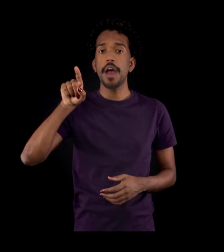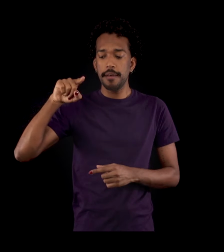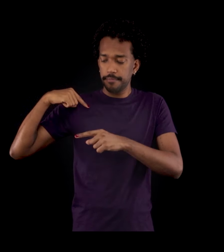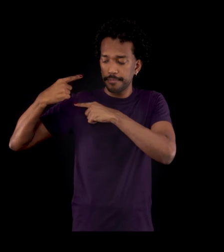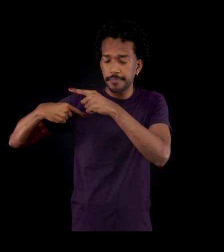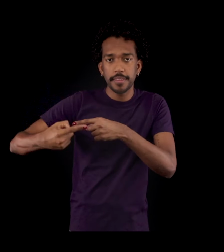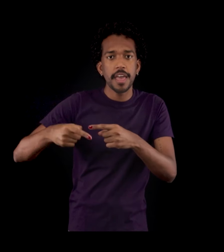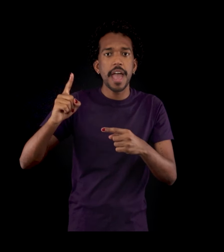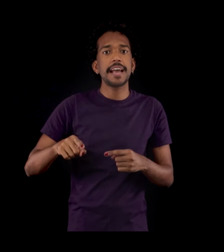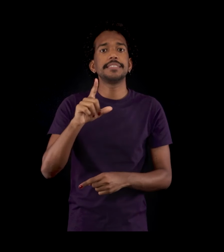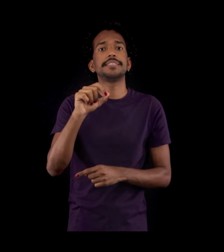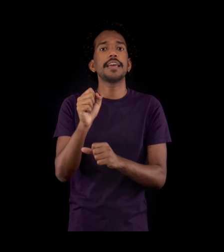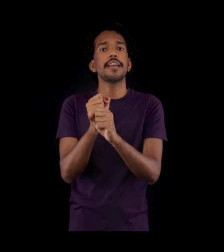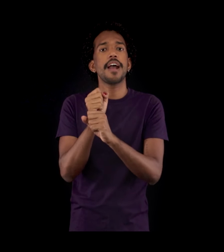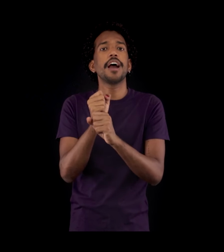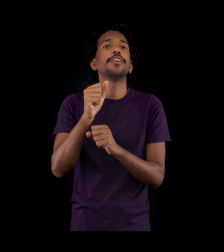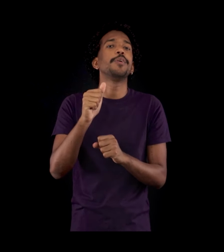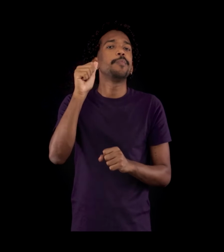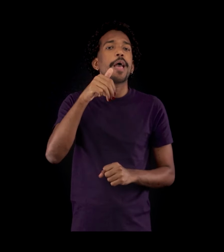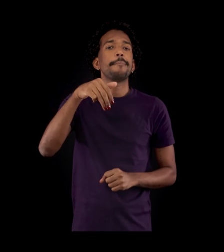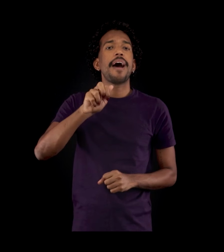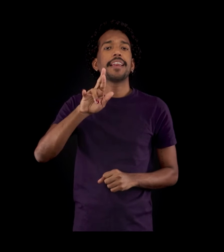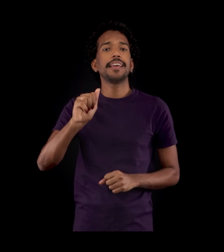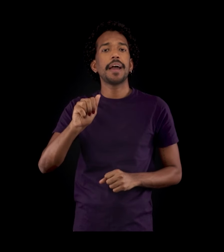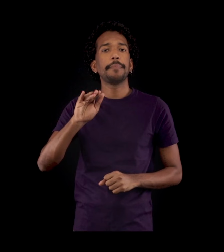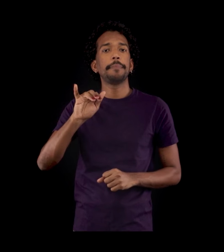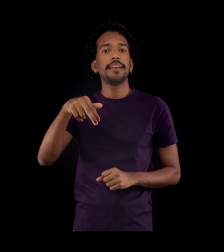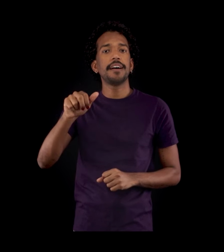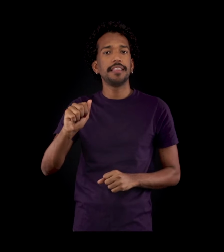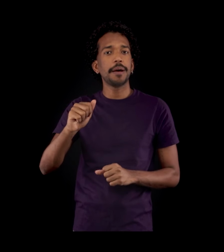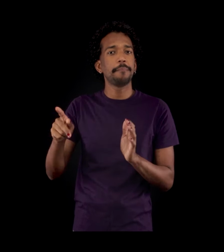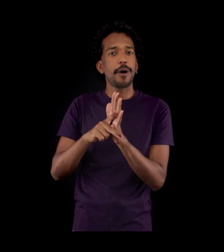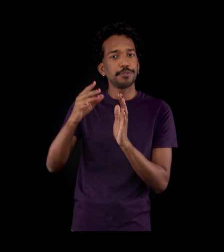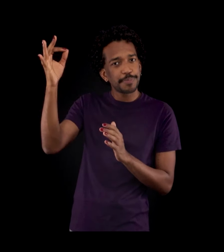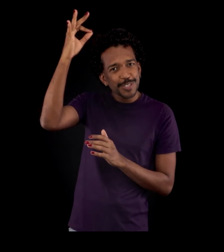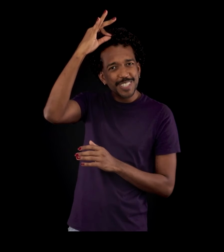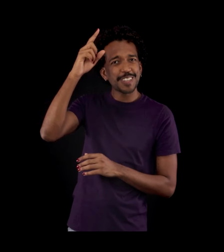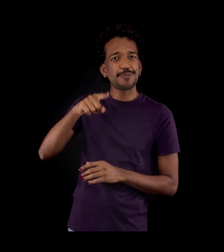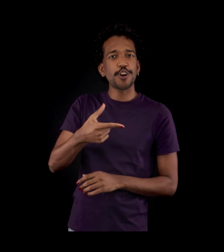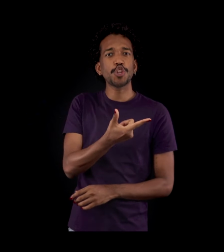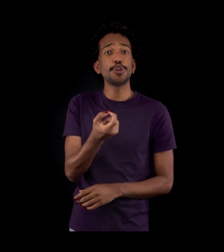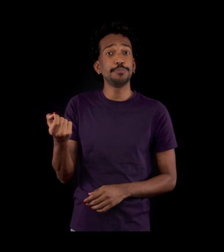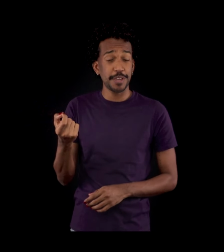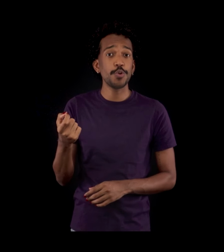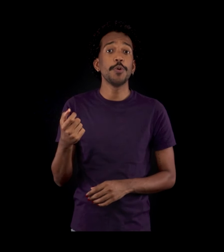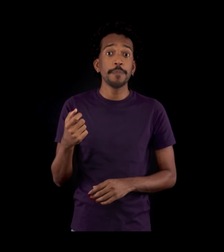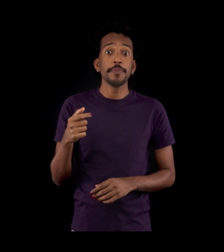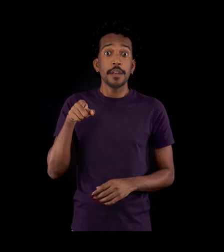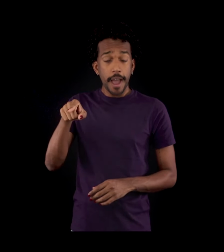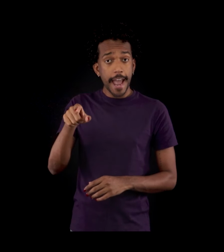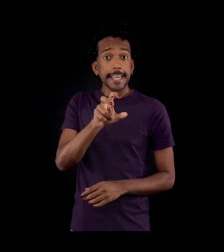Maria Bibiana do Espírito Santo, no ano de 2000, que também era a comemoração dos 500 anos do descobrimento do Brasil.